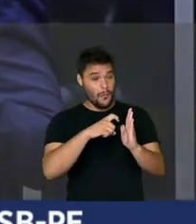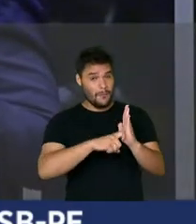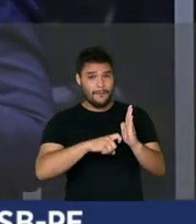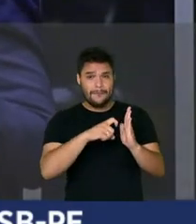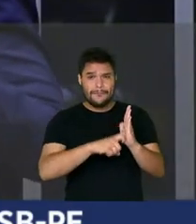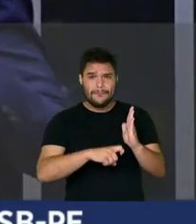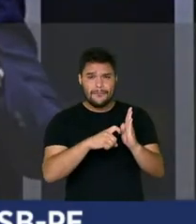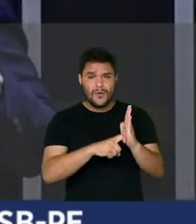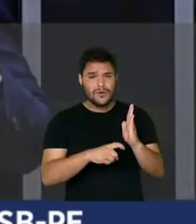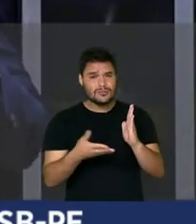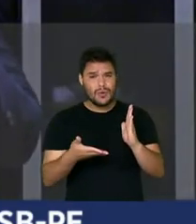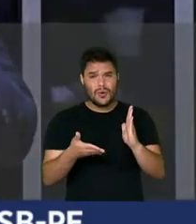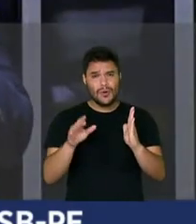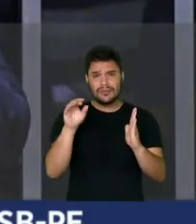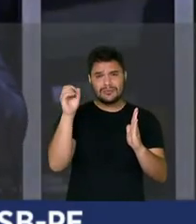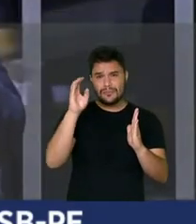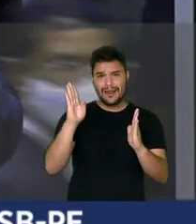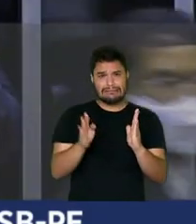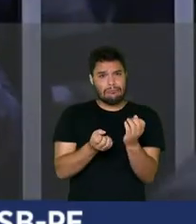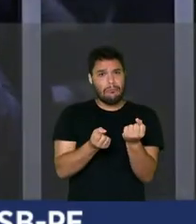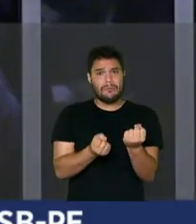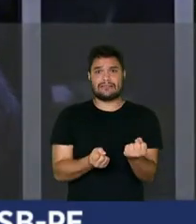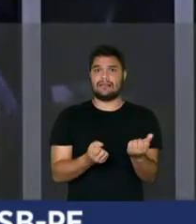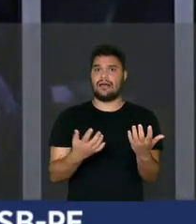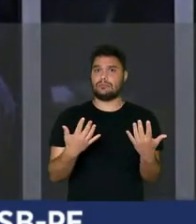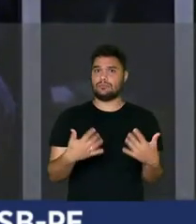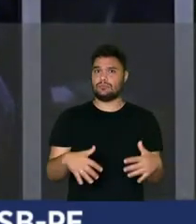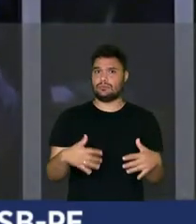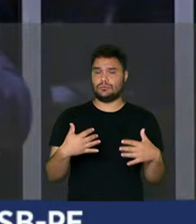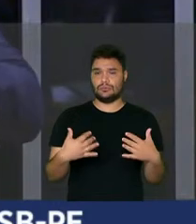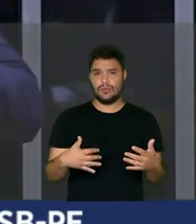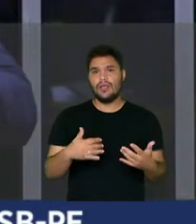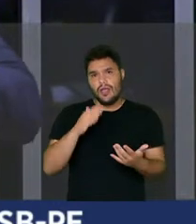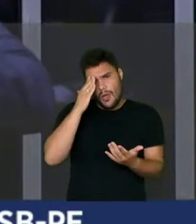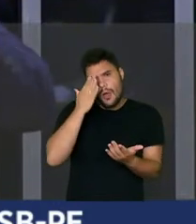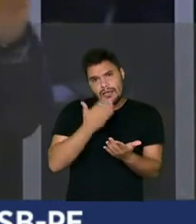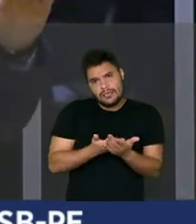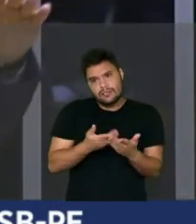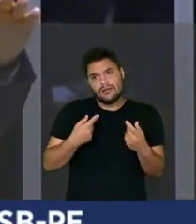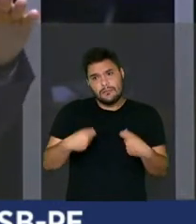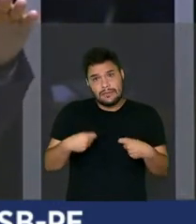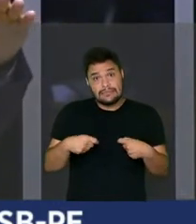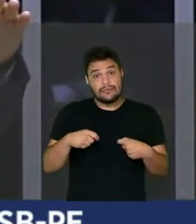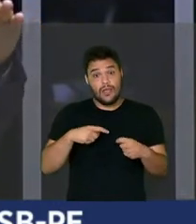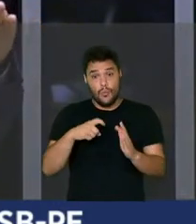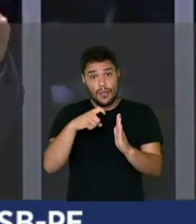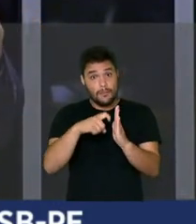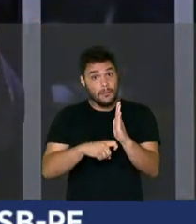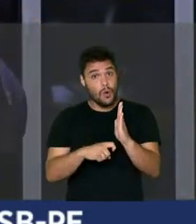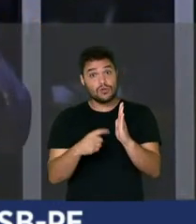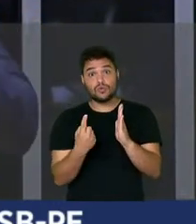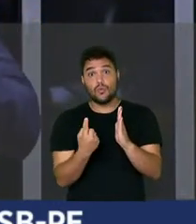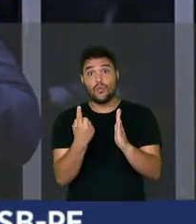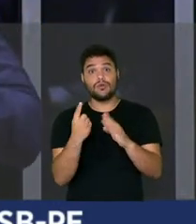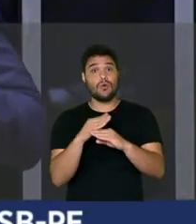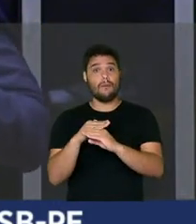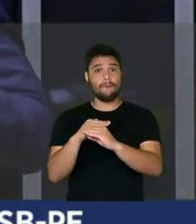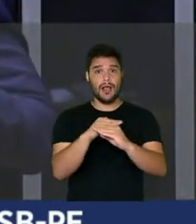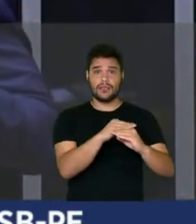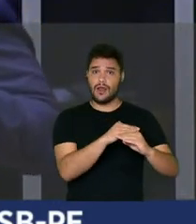QUE A CARGA TRIBUTÁRIA DO NOSSO PAÍS É GIGANTE GIGANTE. EU DEFENDERIA INCLUSIVE QUE EXISTISSE UM IMPOSTO ÚNICO E BAIXO PARA